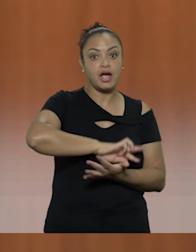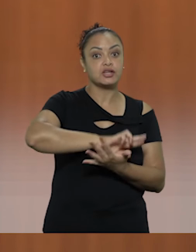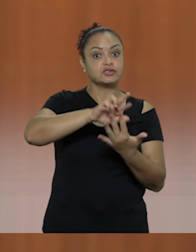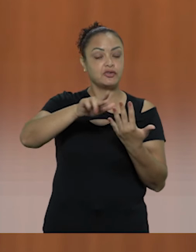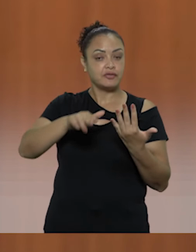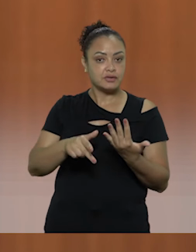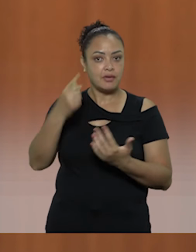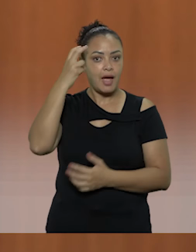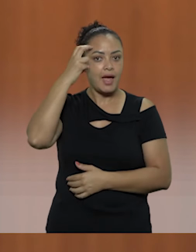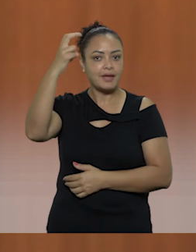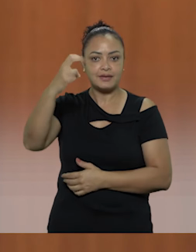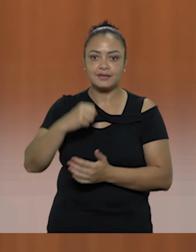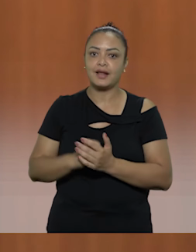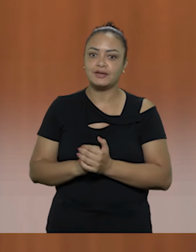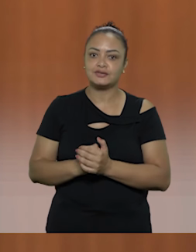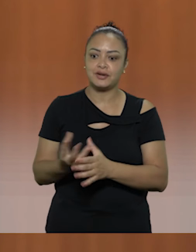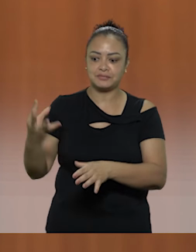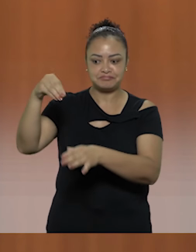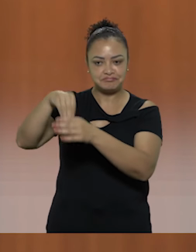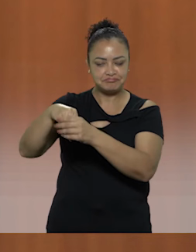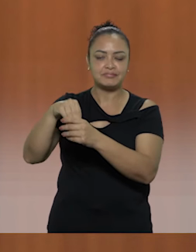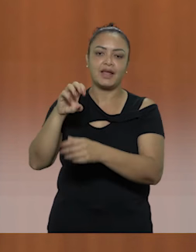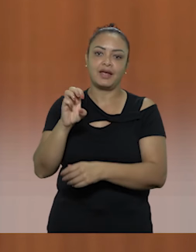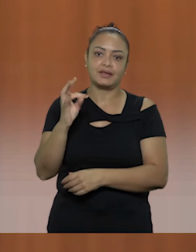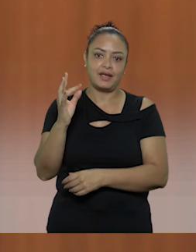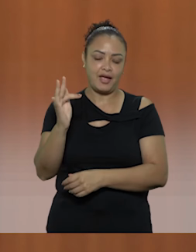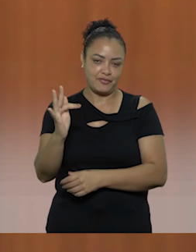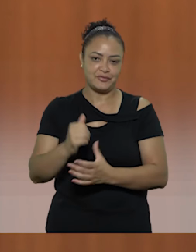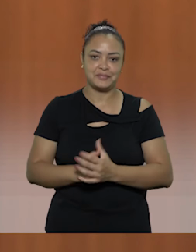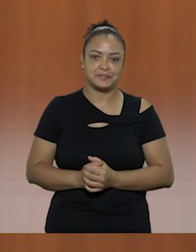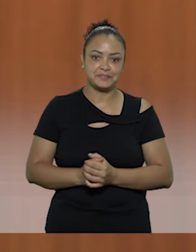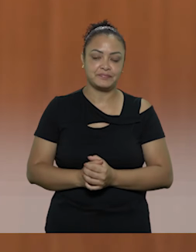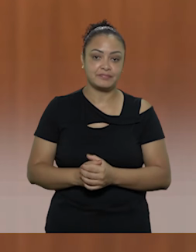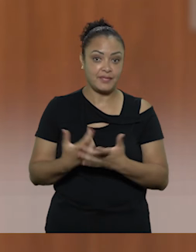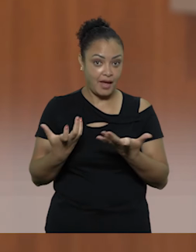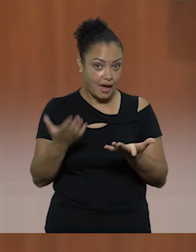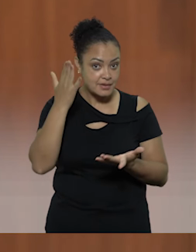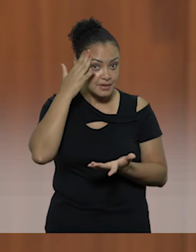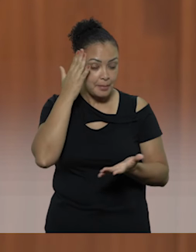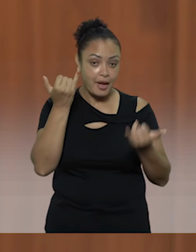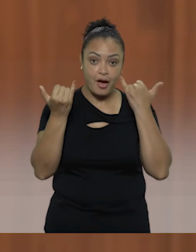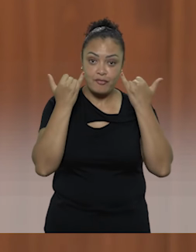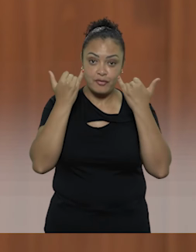inteligente da nossa família de ETFs, a família b-index. Quer ter mais informações sobre eles?